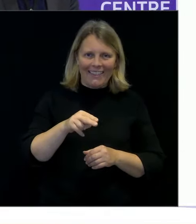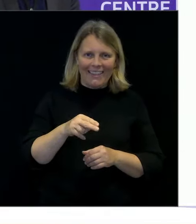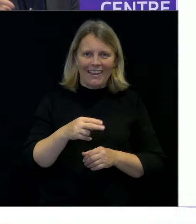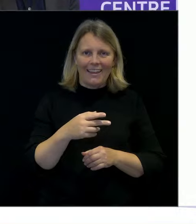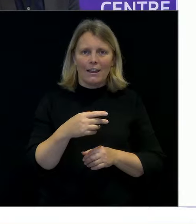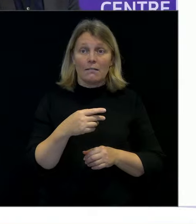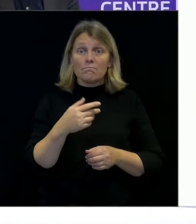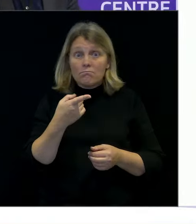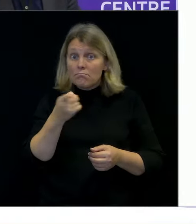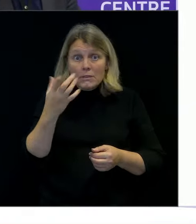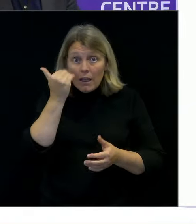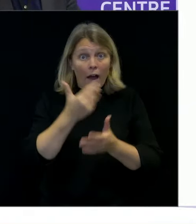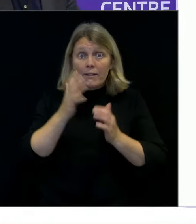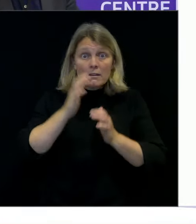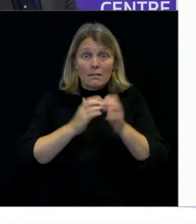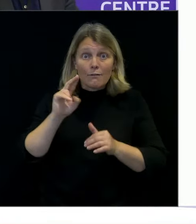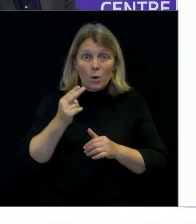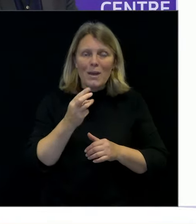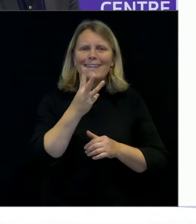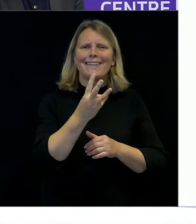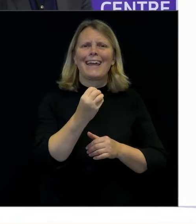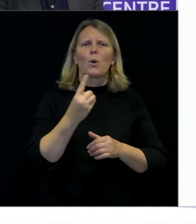som alla kan utantill.